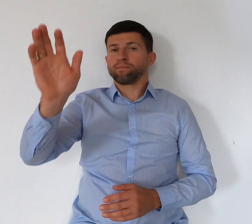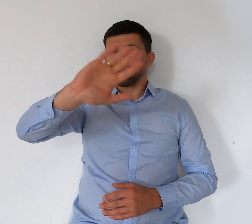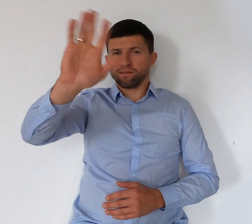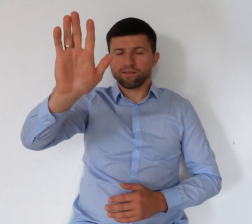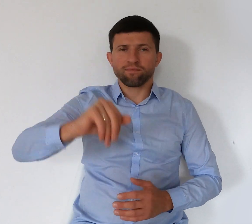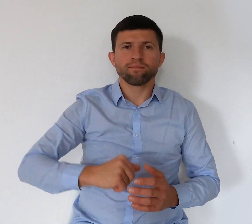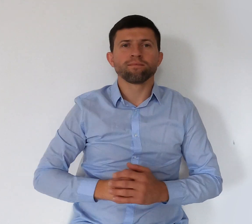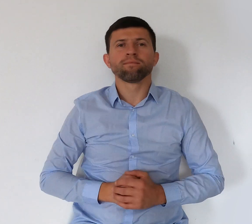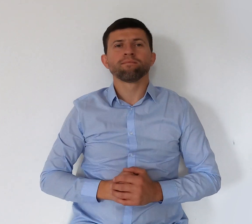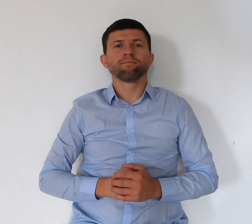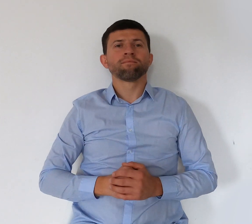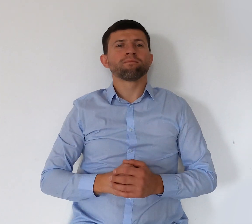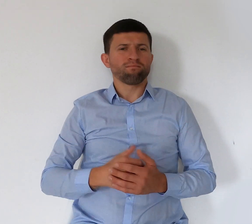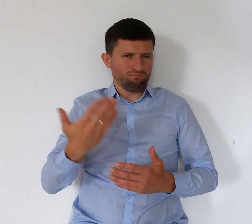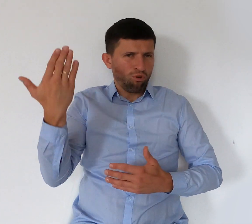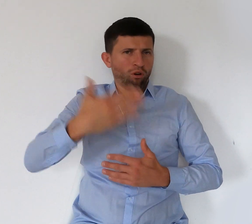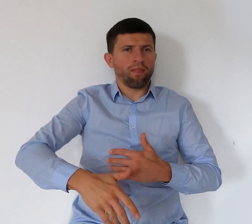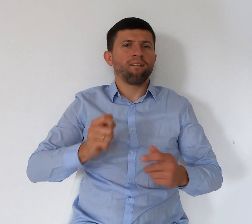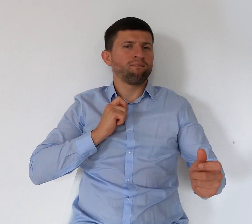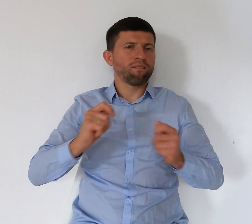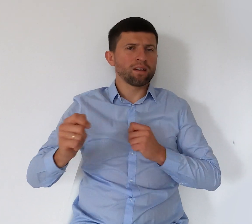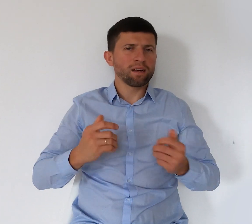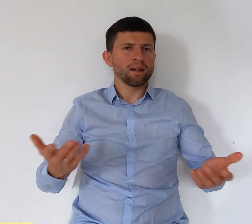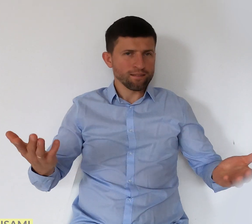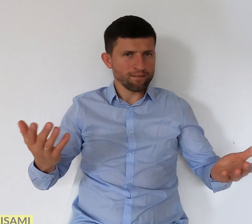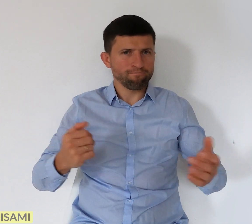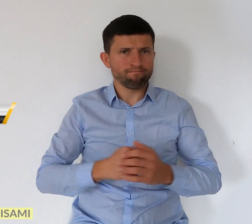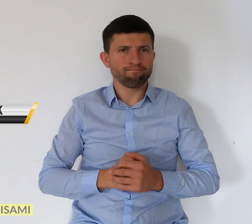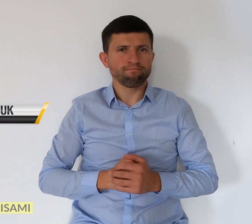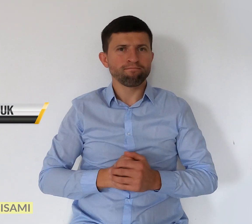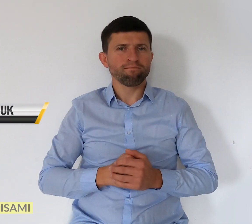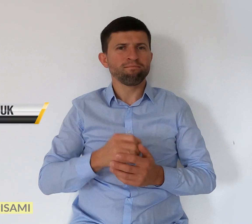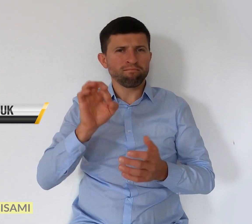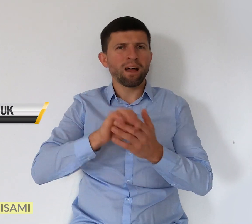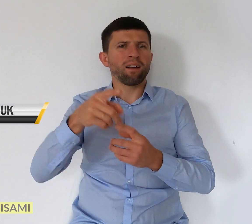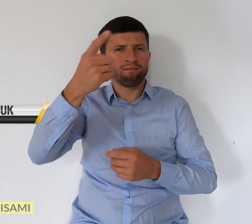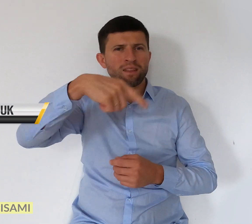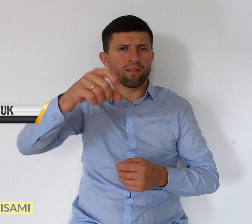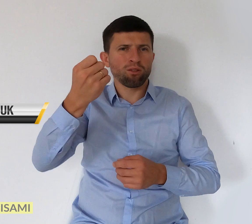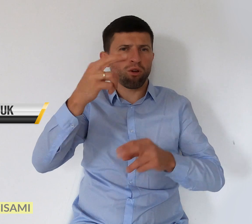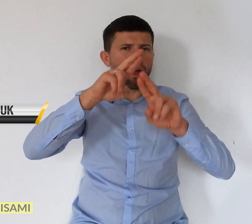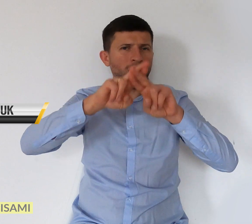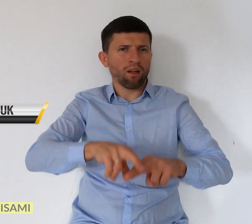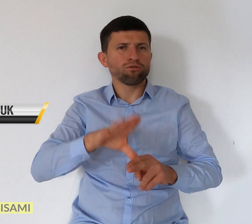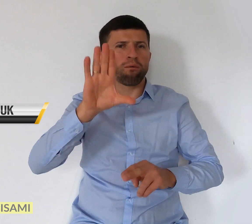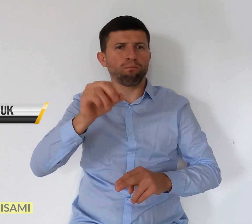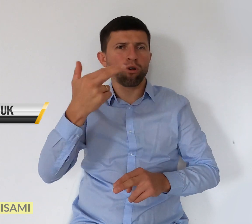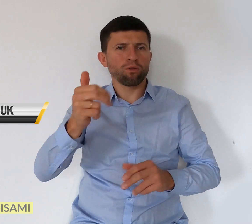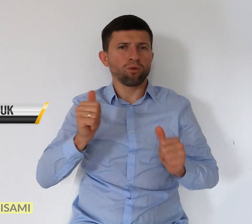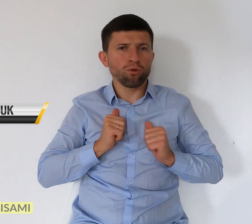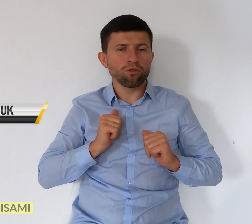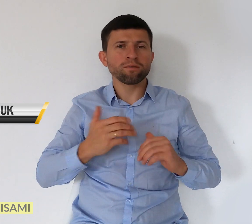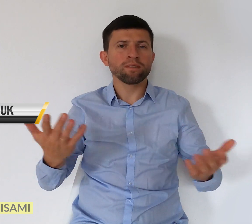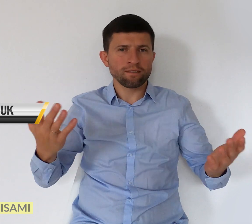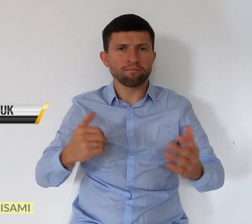Cześć. Skończyły się wakacje, a Wam zostało trochę bonu turystycznego do wykorzystania?